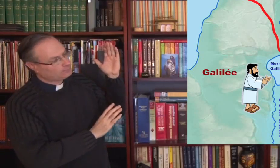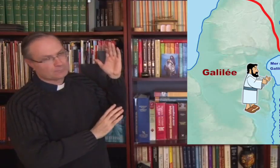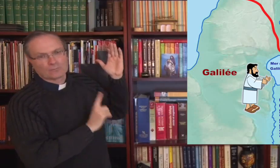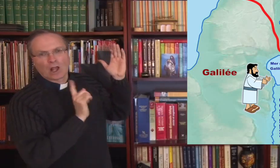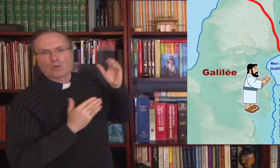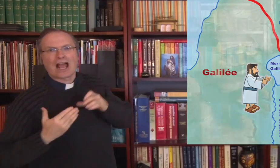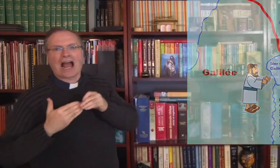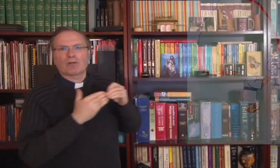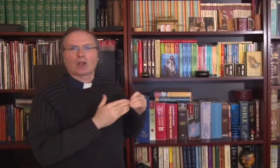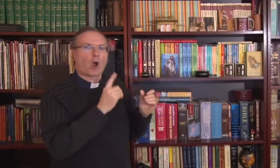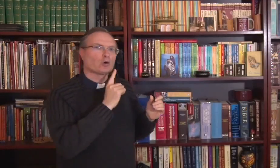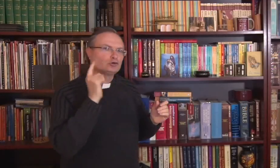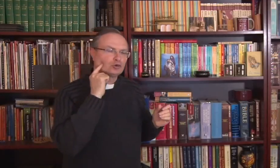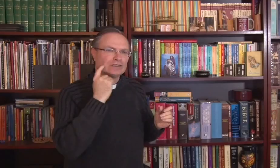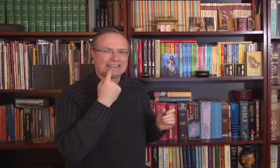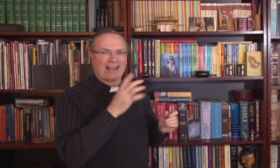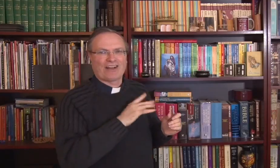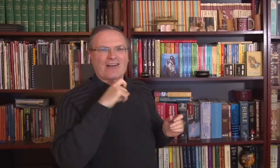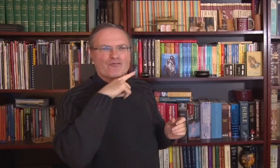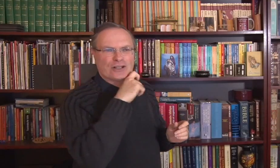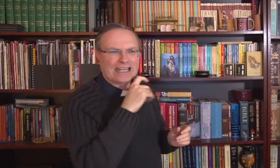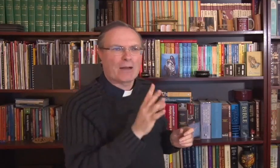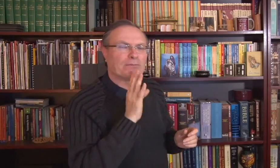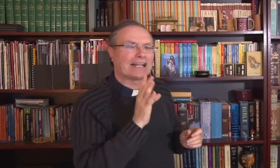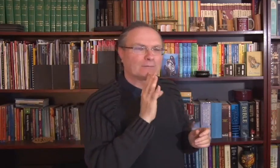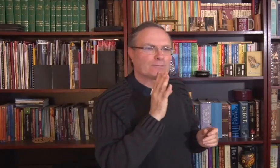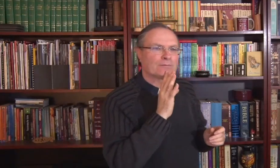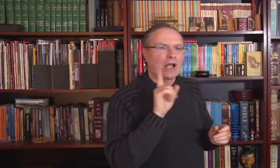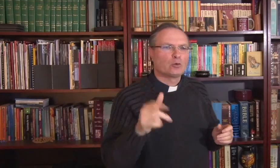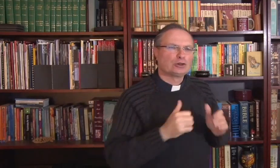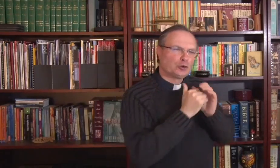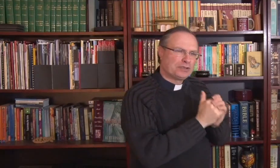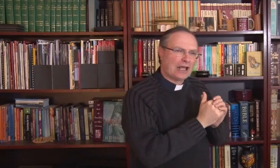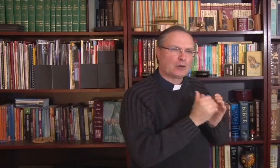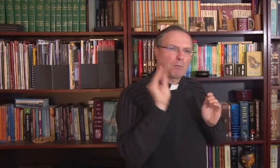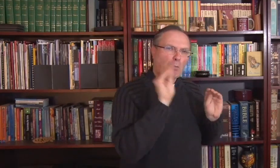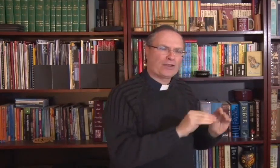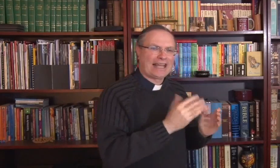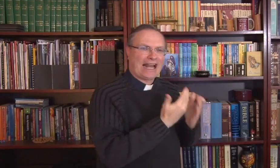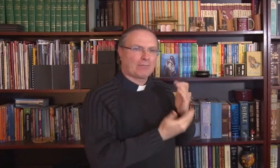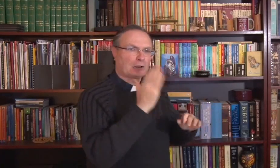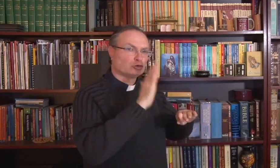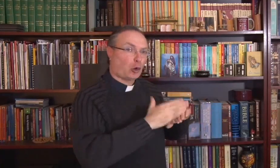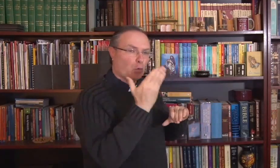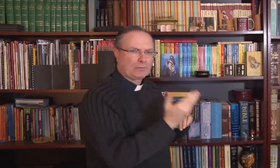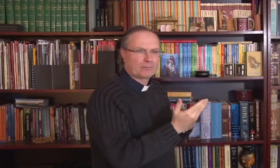On lui amena un sourd qui avait de la difficulté à parler et on le supplia de poser la main sur lui.